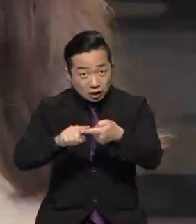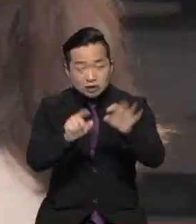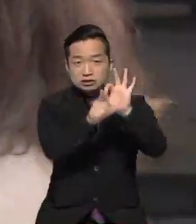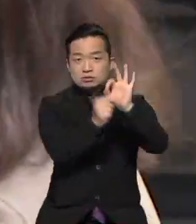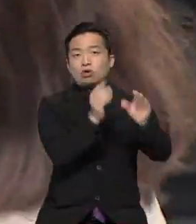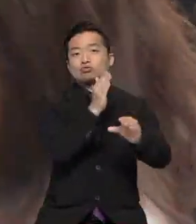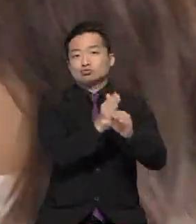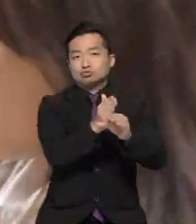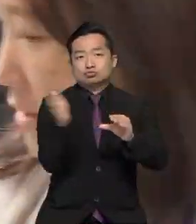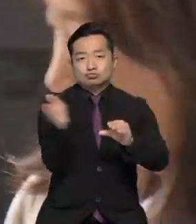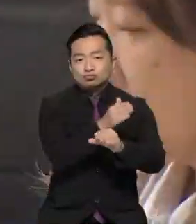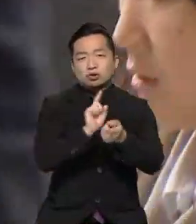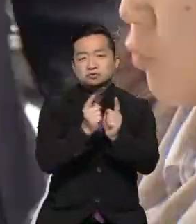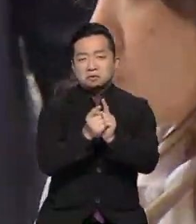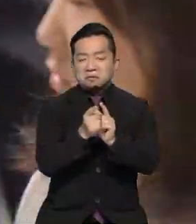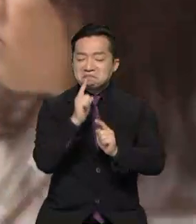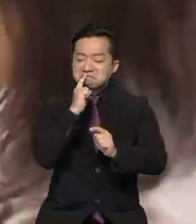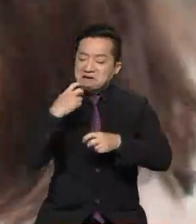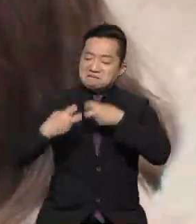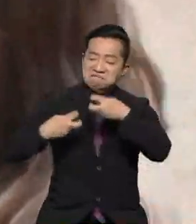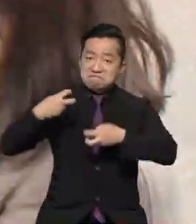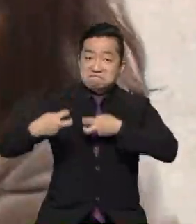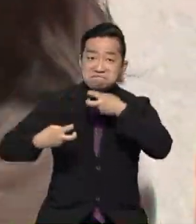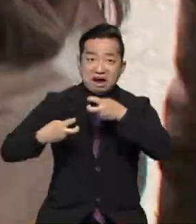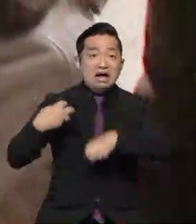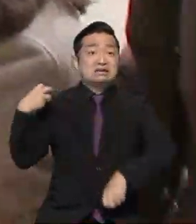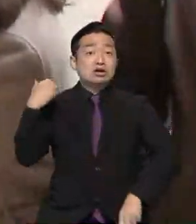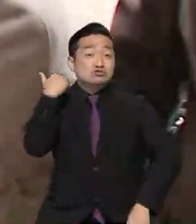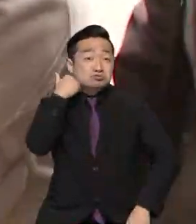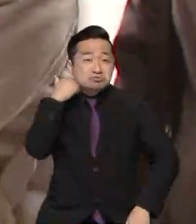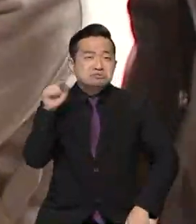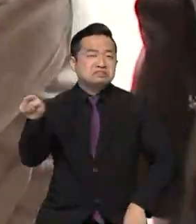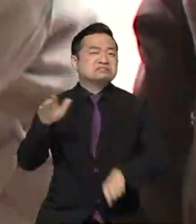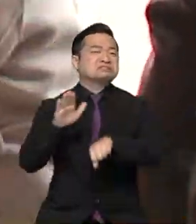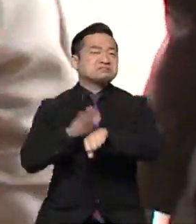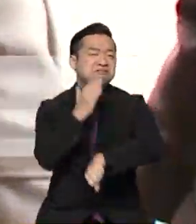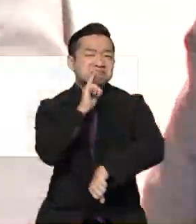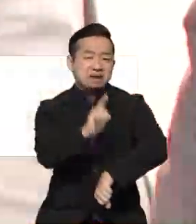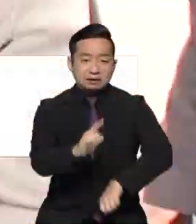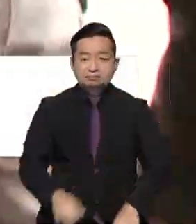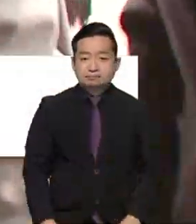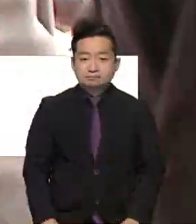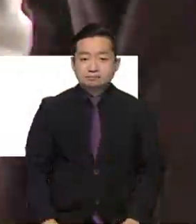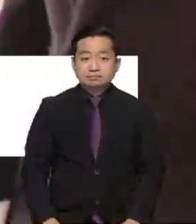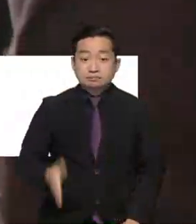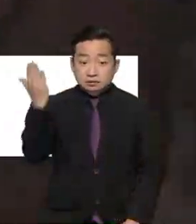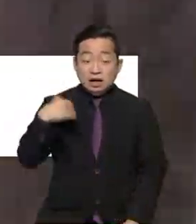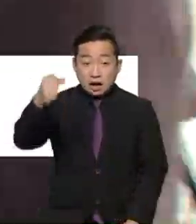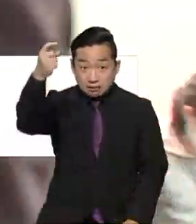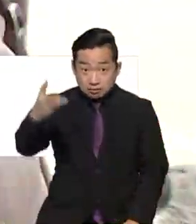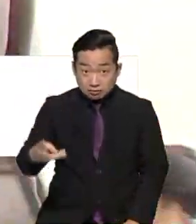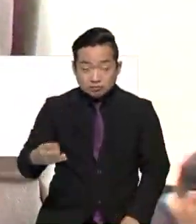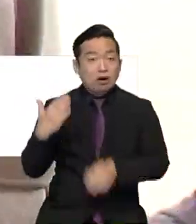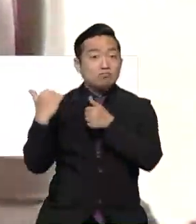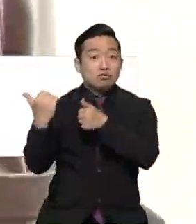공수처와 신경전을 벌였는데 책임을 공수처에 돌렸습니다.